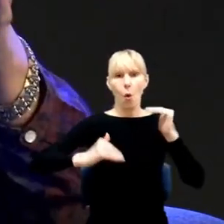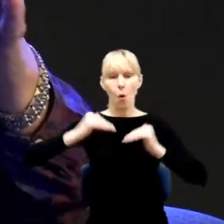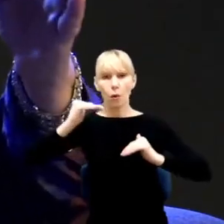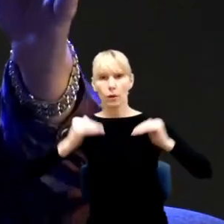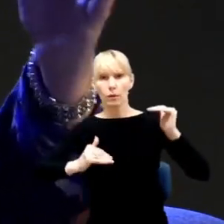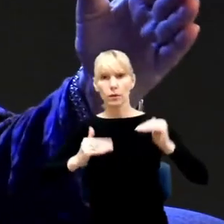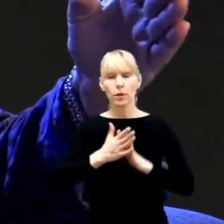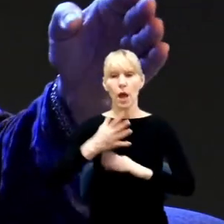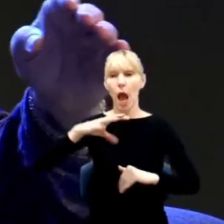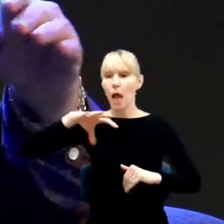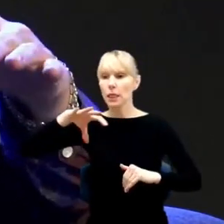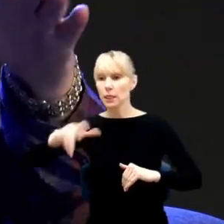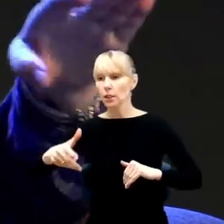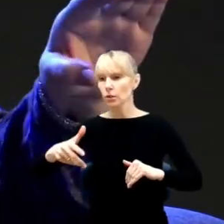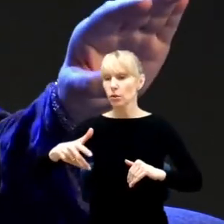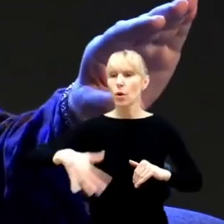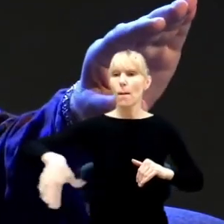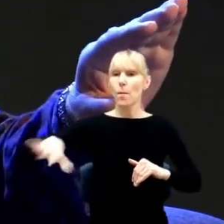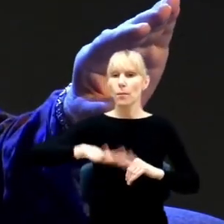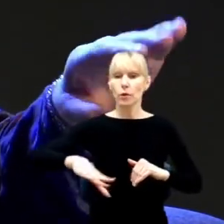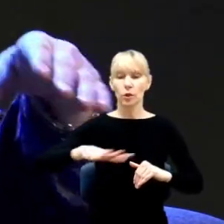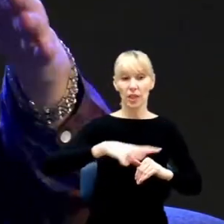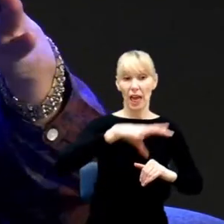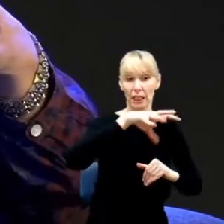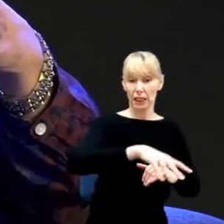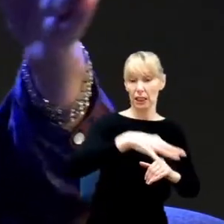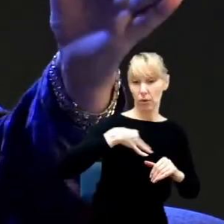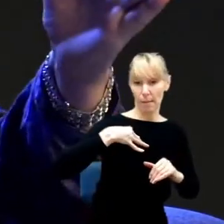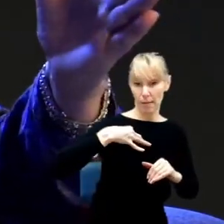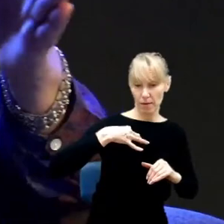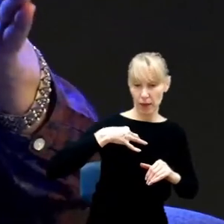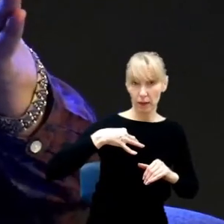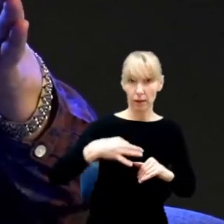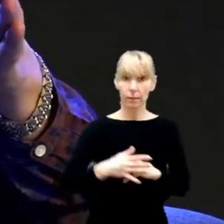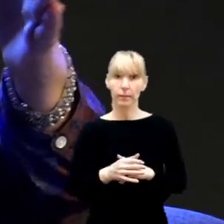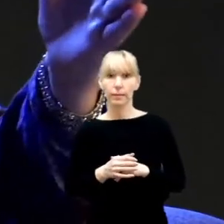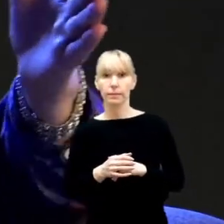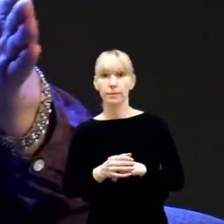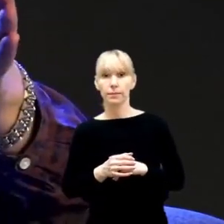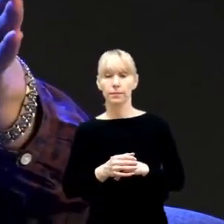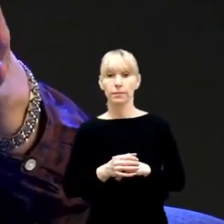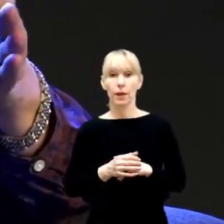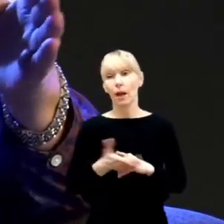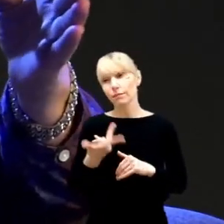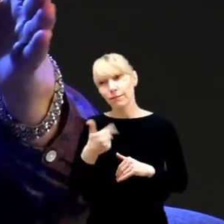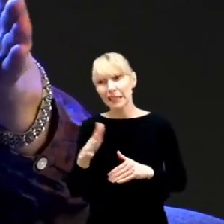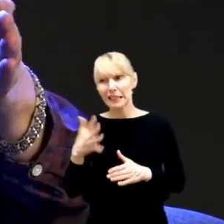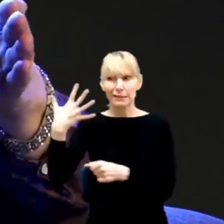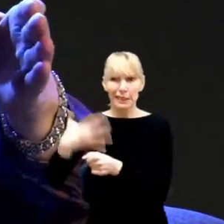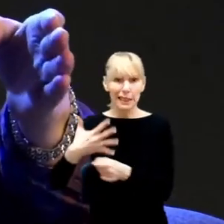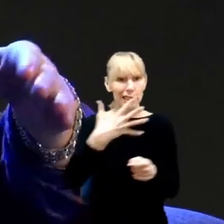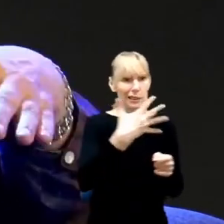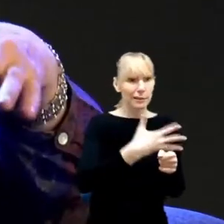i sektorem prywatnym w obszarze mieszkaniowym. Ja nie mówię 50-50, ale żeby osiągnąć większy